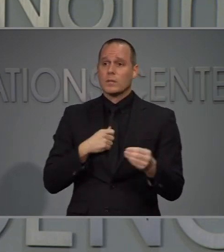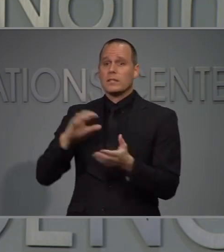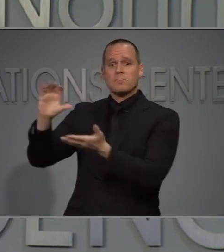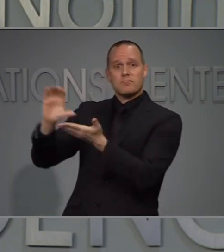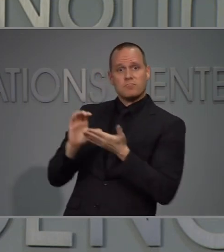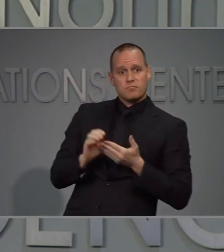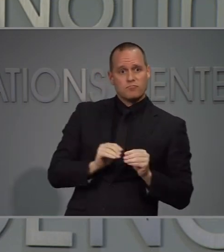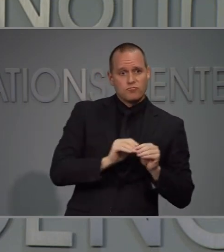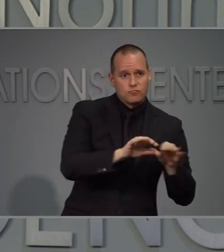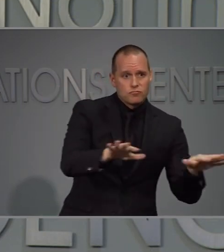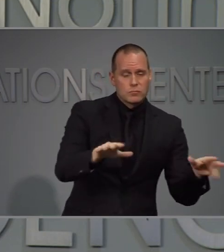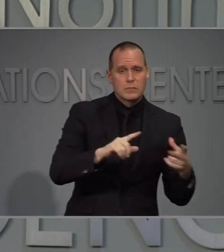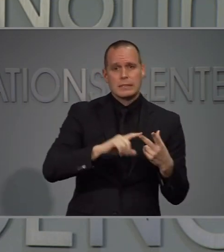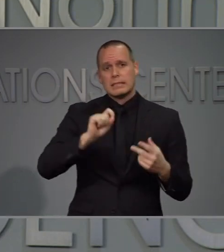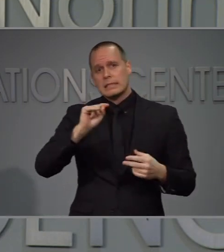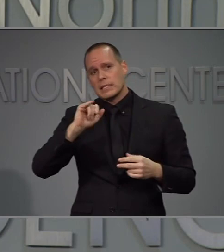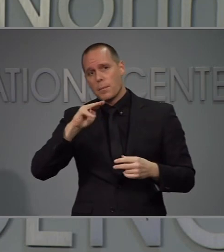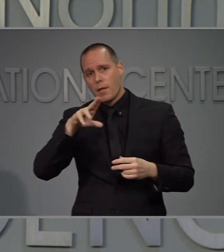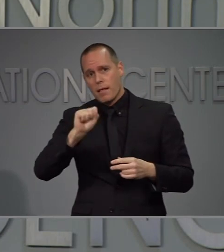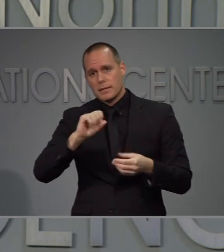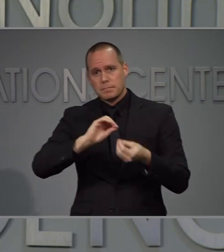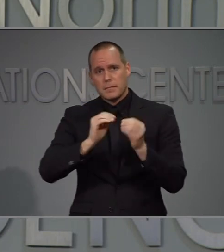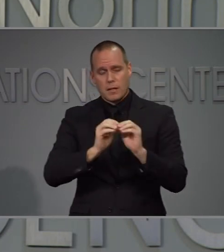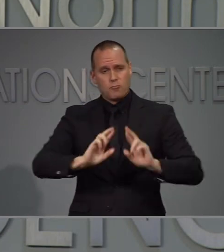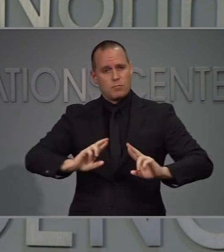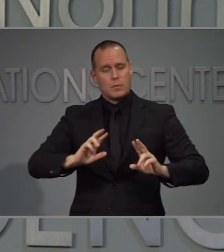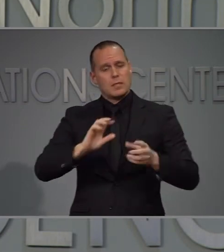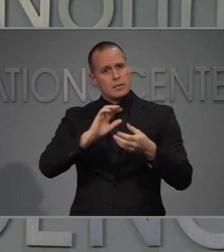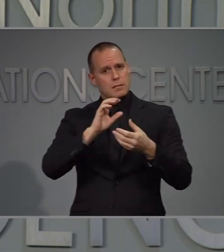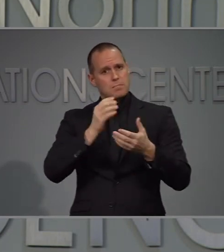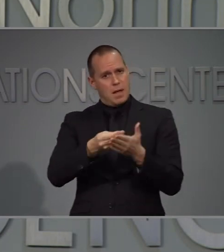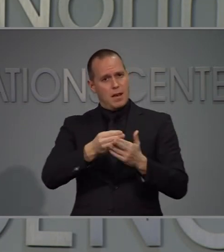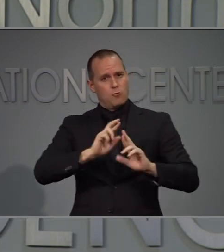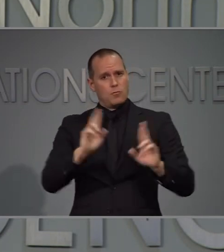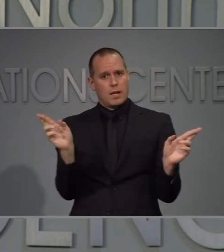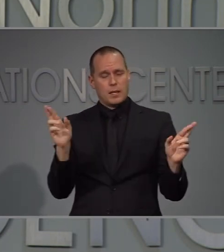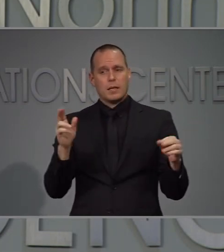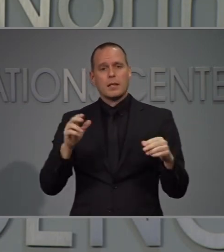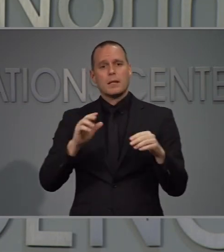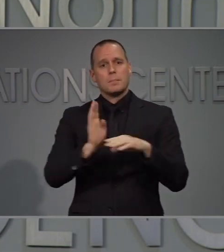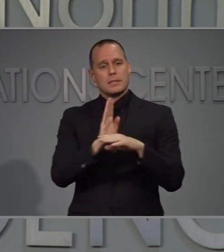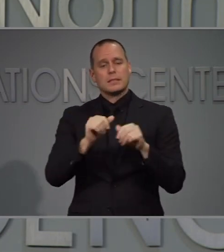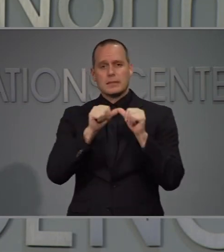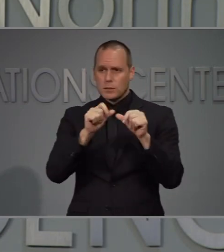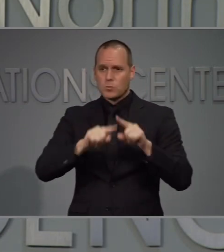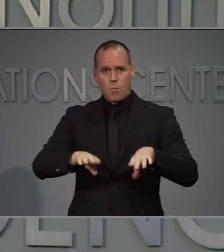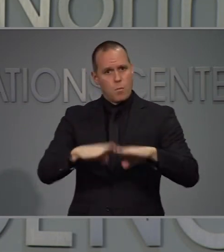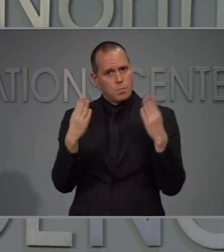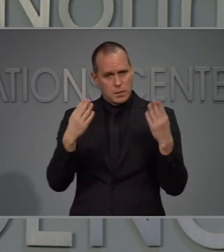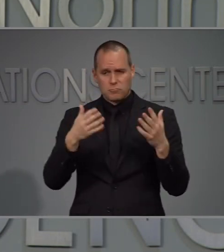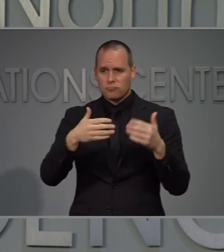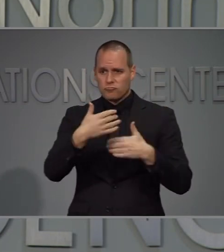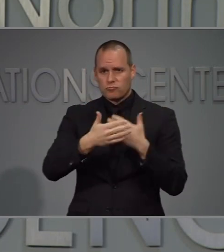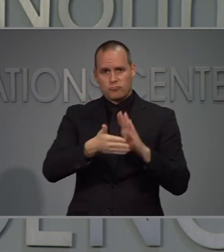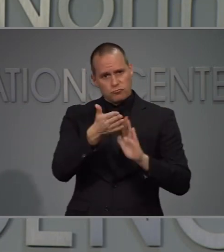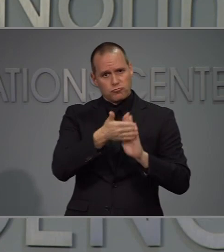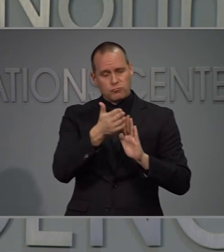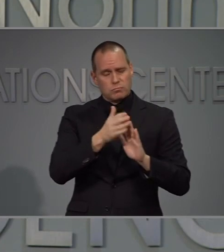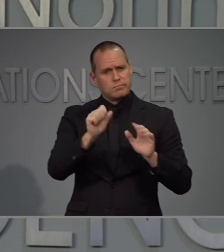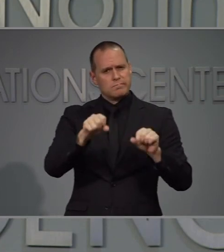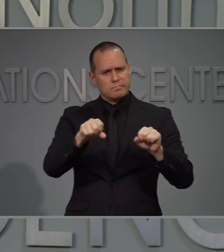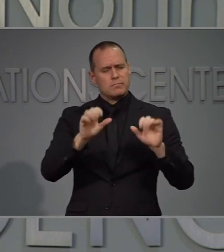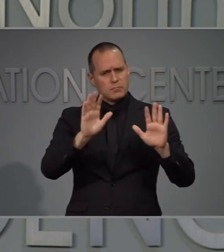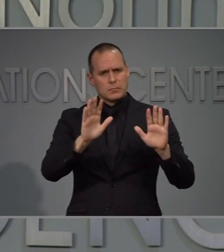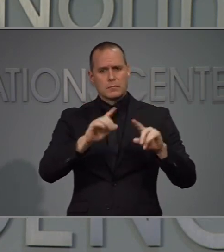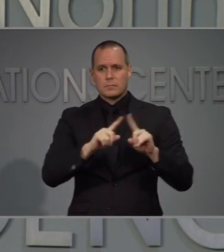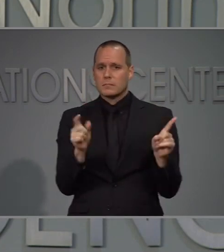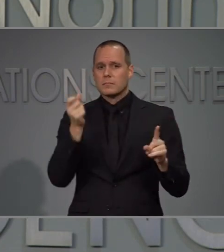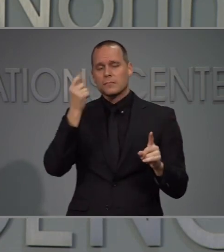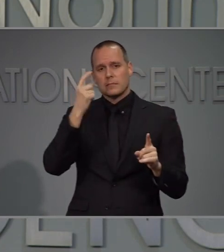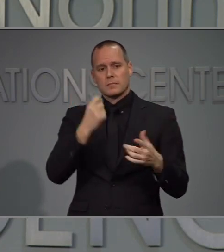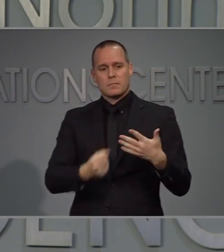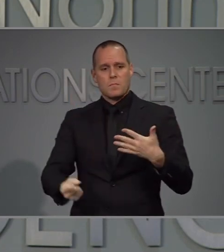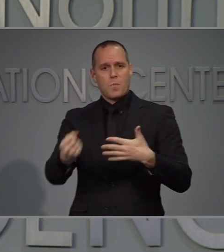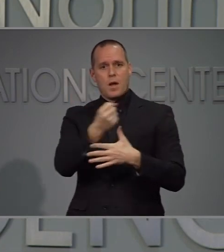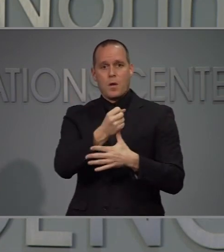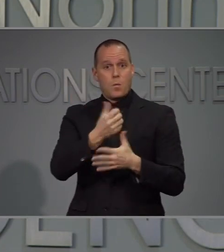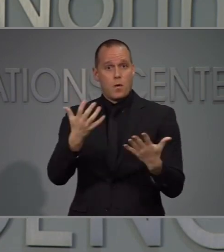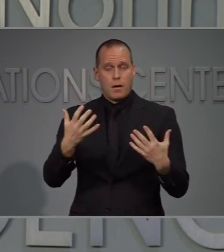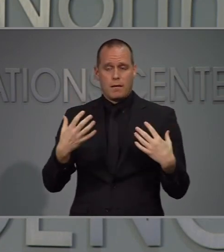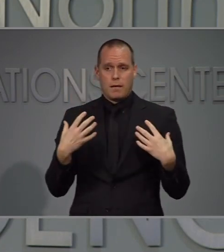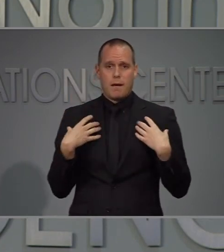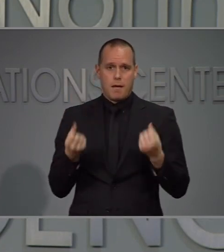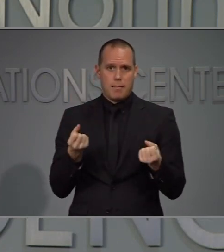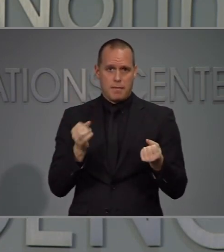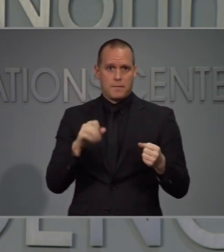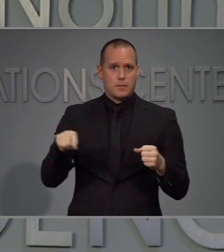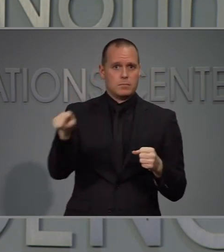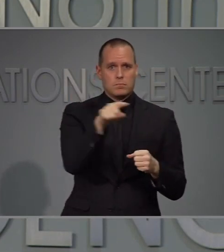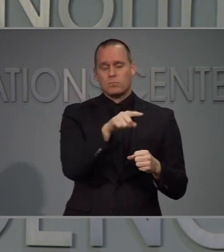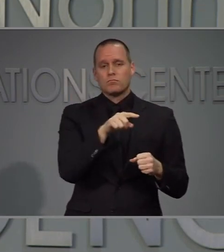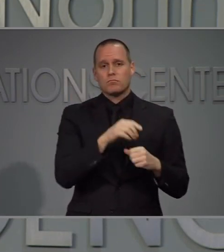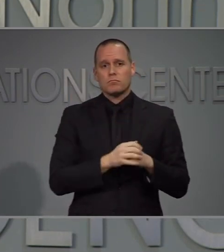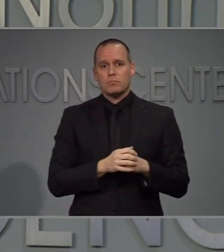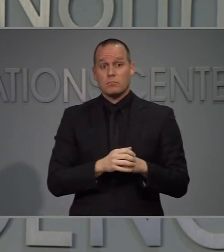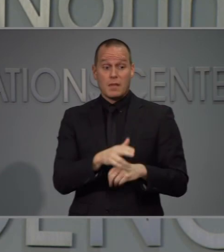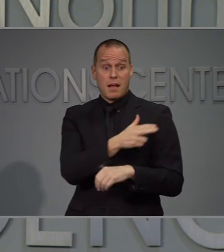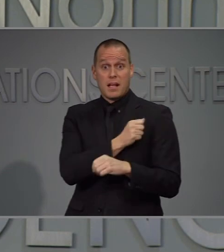de estímulo, y los múltiples negocios, qué siguen dando